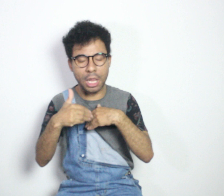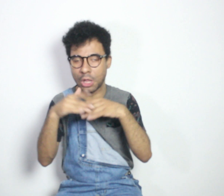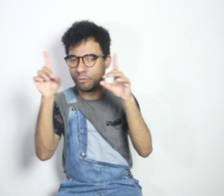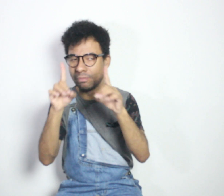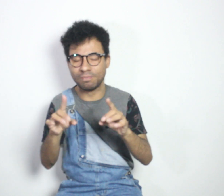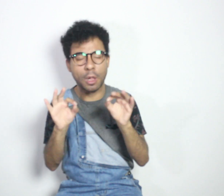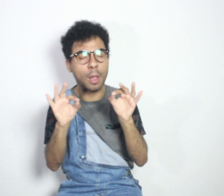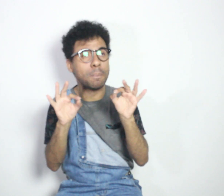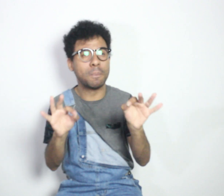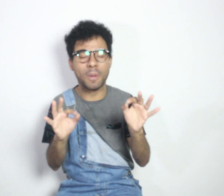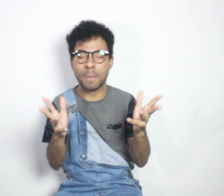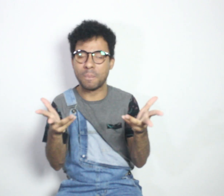ele é deficiência maravilhoso!